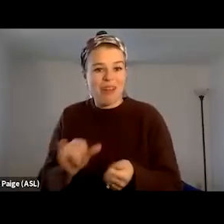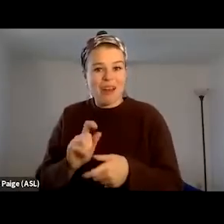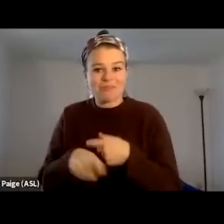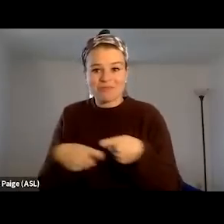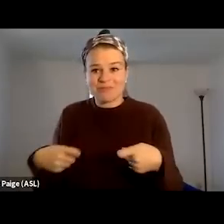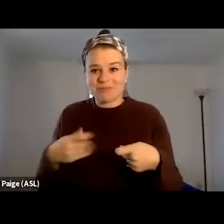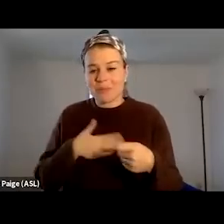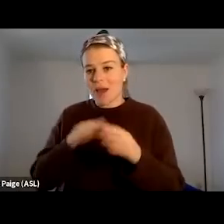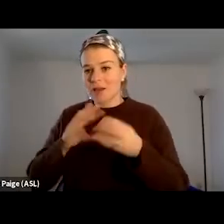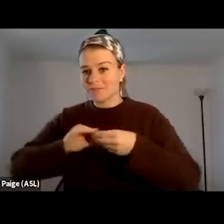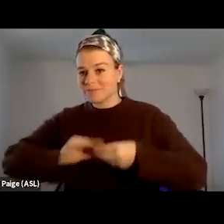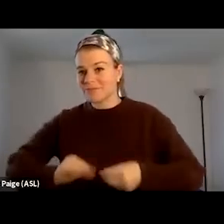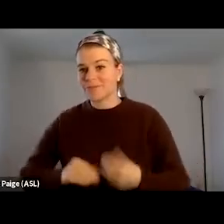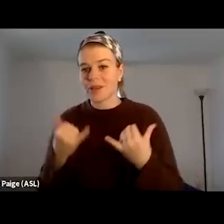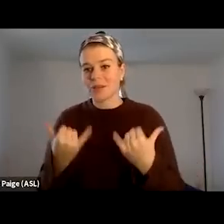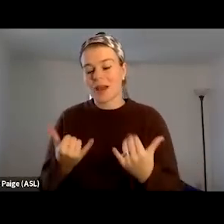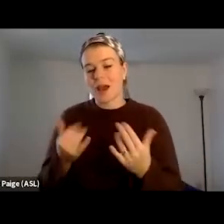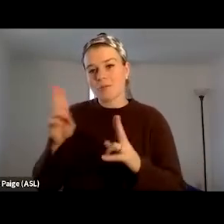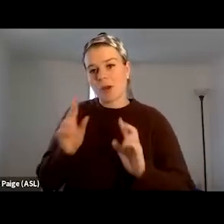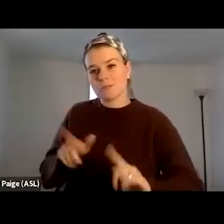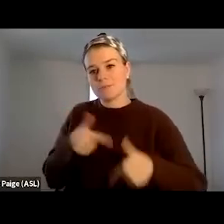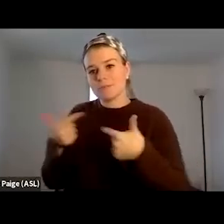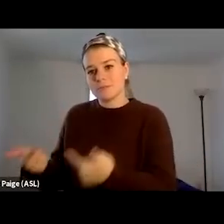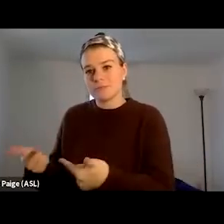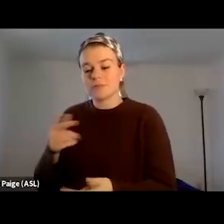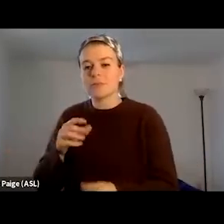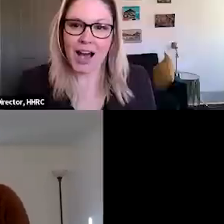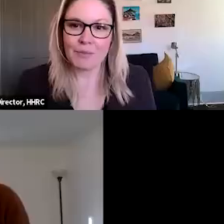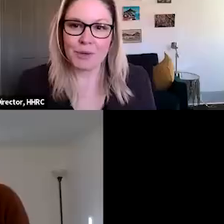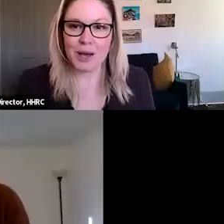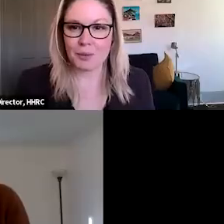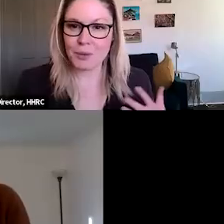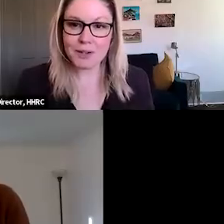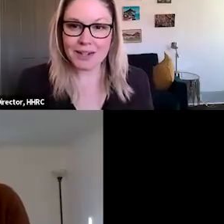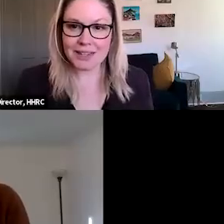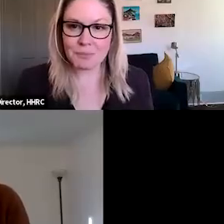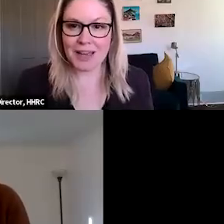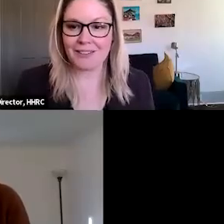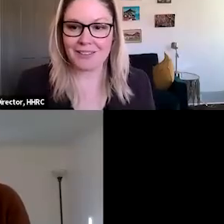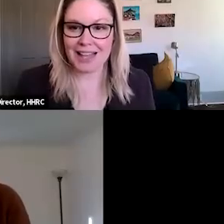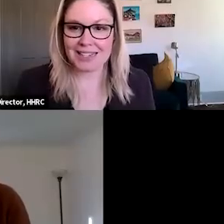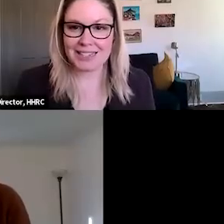y tengo el honor de ceder la palabra al Dr. Jack Tsai quien ayudó a coordinar este panel